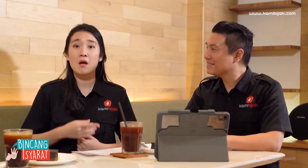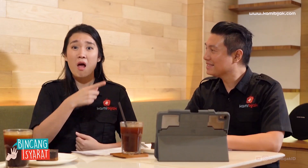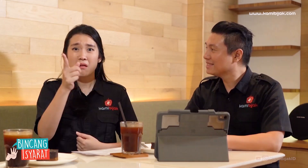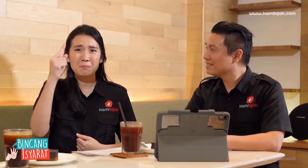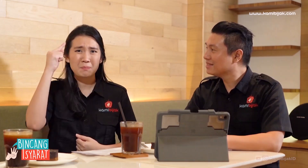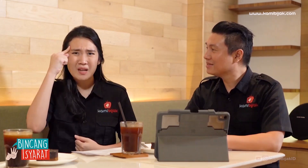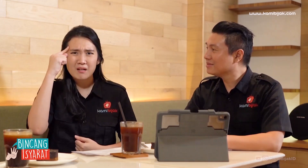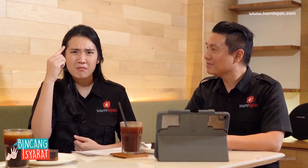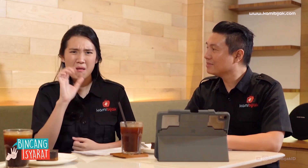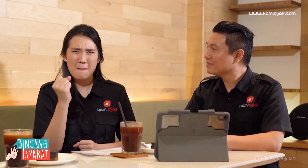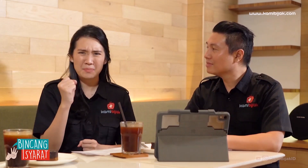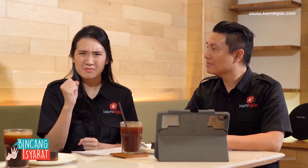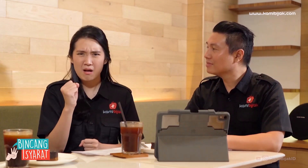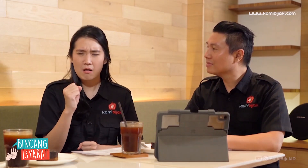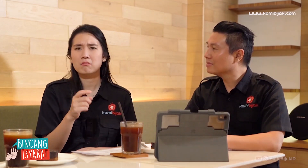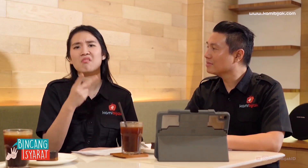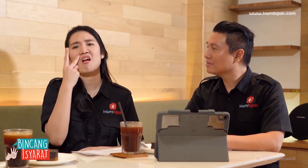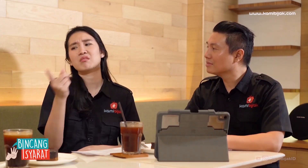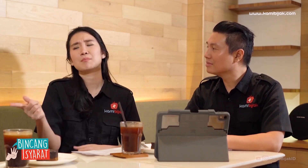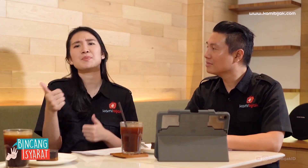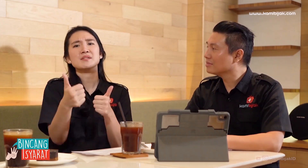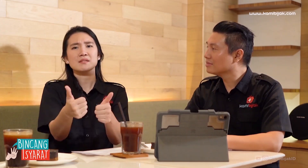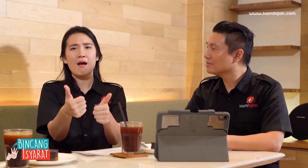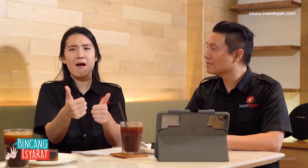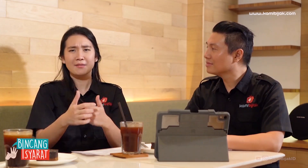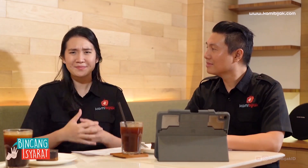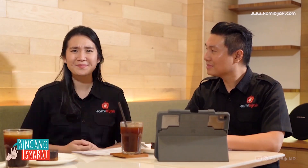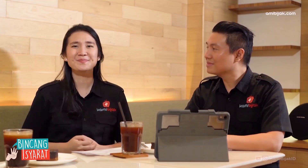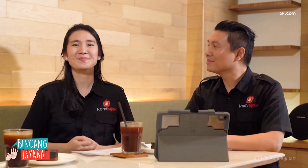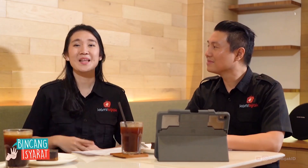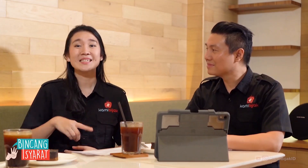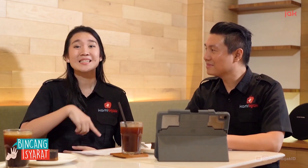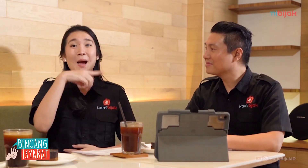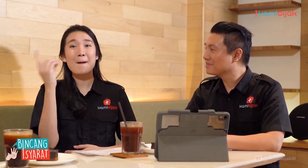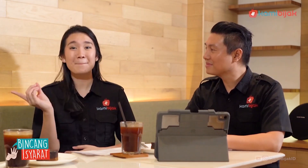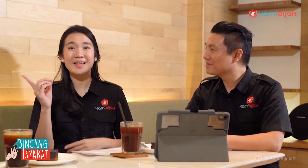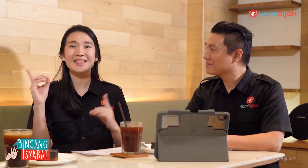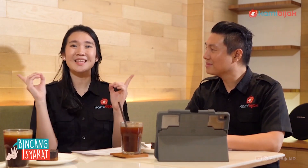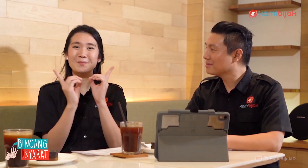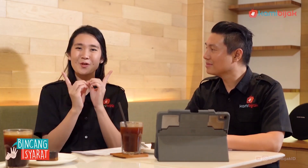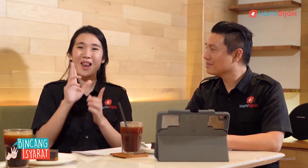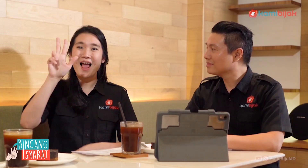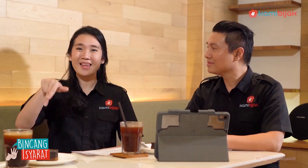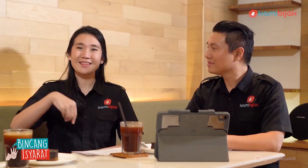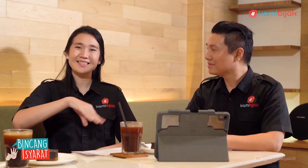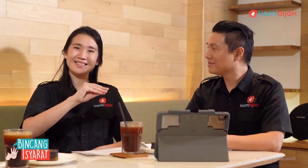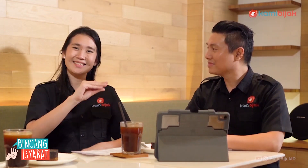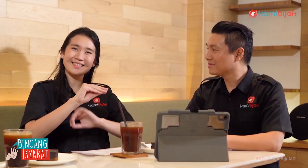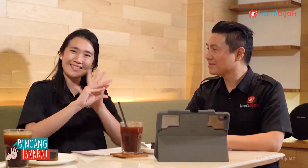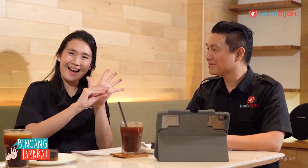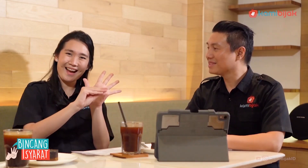Kalian pikir tidak bisa? Nah, lihat Junita bisa. Sampai bertemu lagi di Bincang Isyarat.